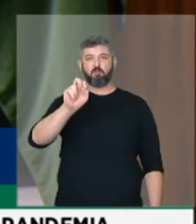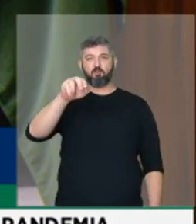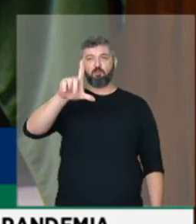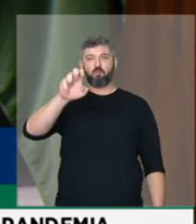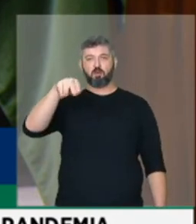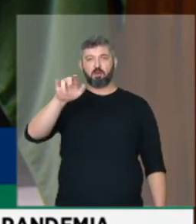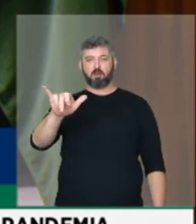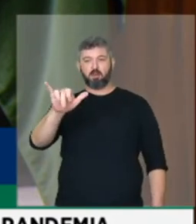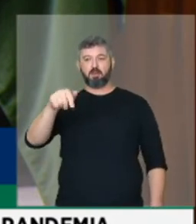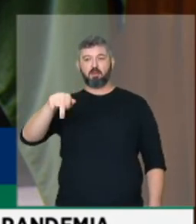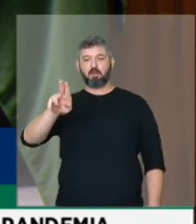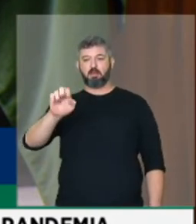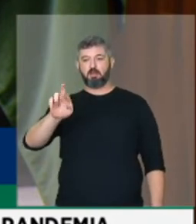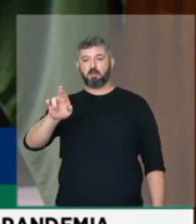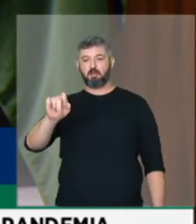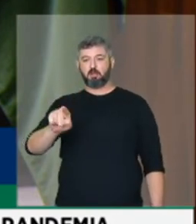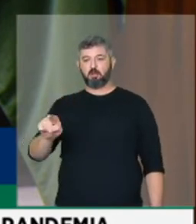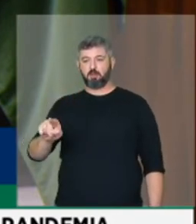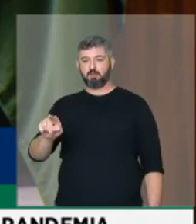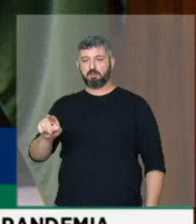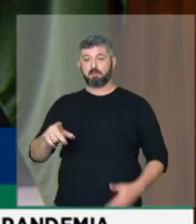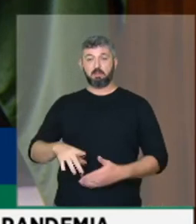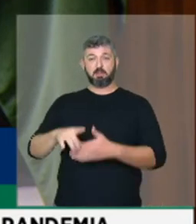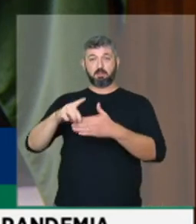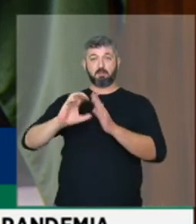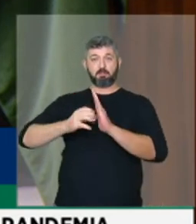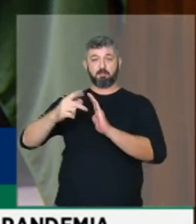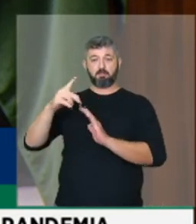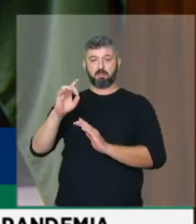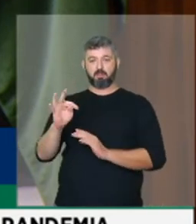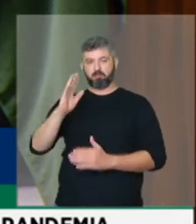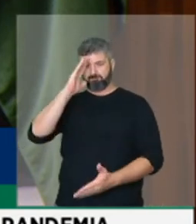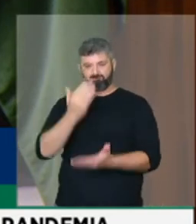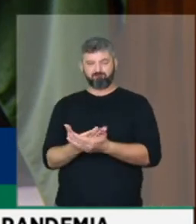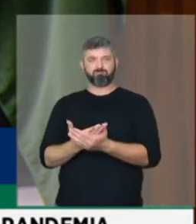WOLNEY QUEIROZ... LÍDER DO PDT... QUE EU TENHO ABSOLUTA